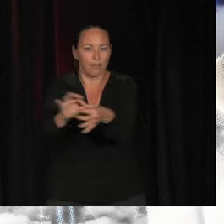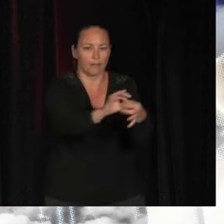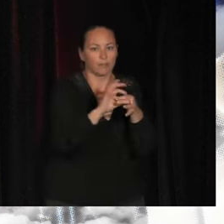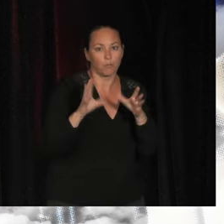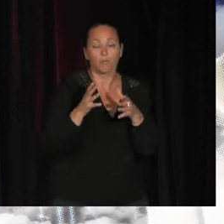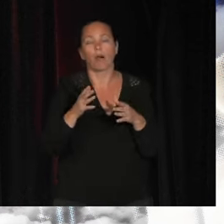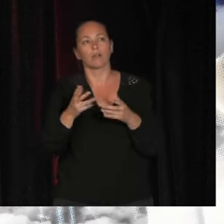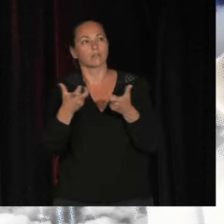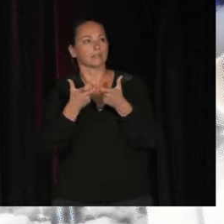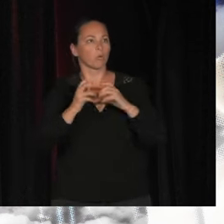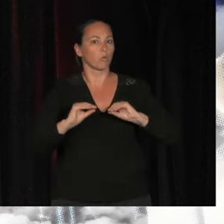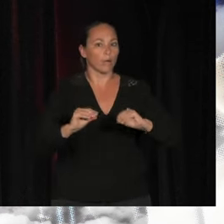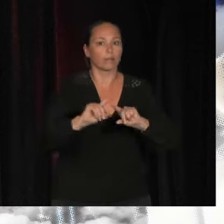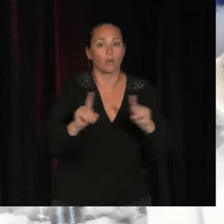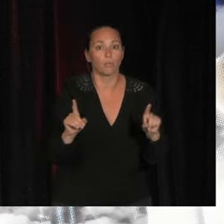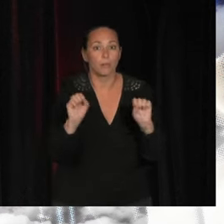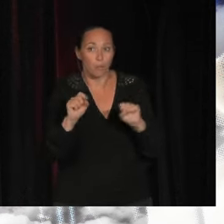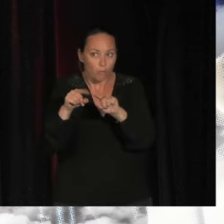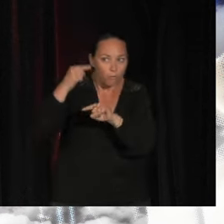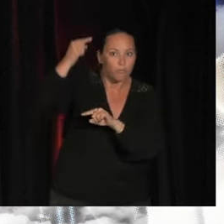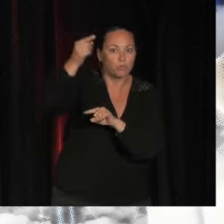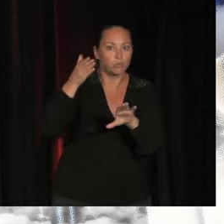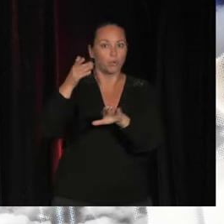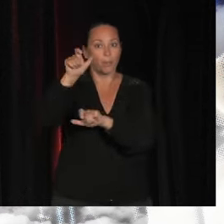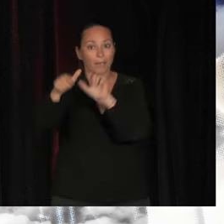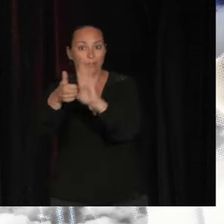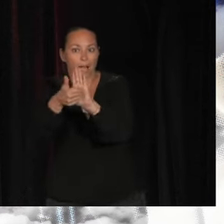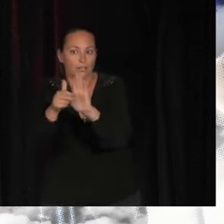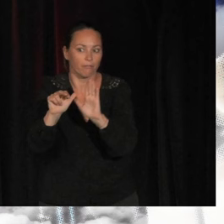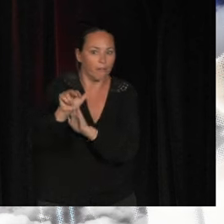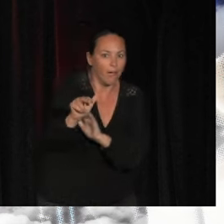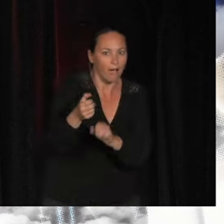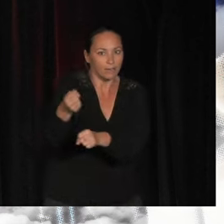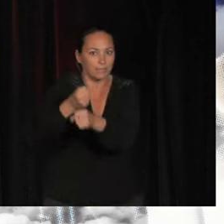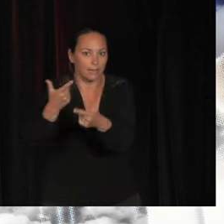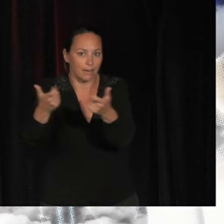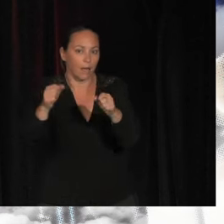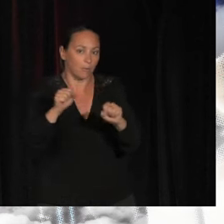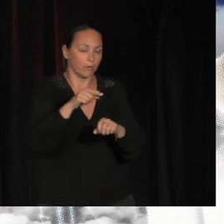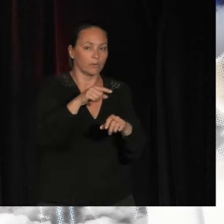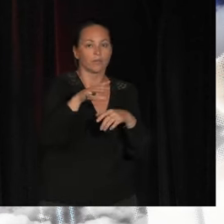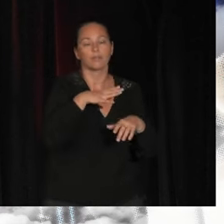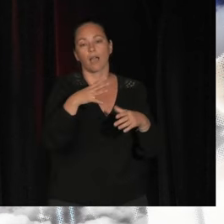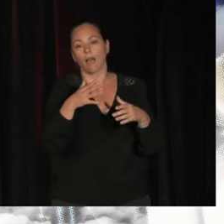mais parfois, ils peuvent, je pense, teaser des futurs persos, évoquer des choses, des événements qu'ils pourront vivre. Et tu as "l'univers étendu", il y a des comic books,